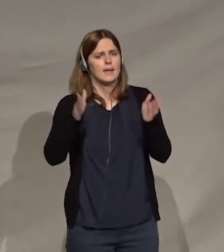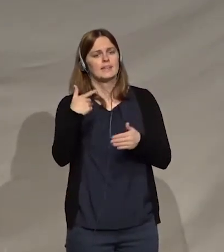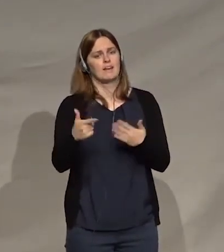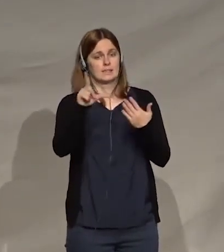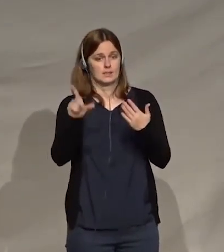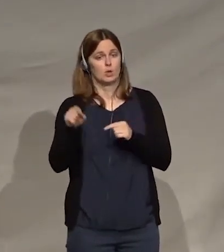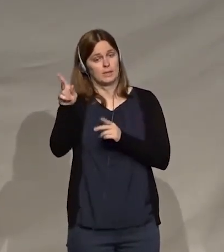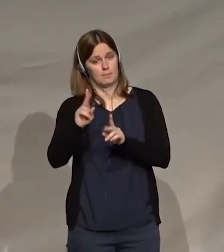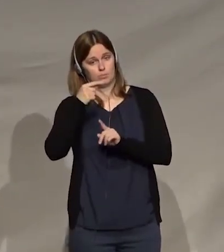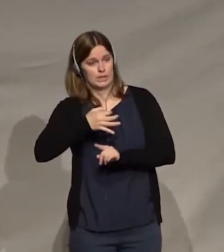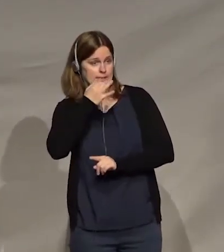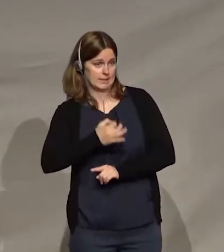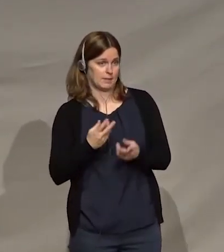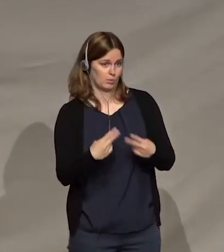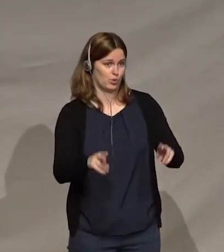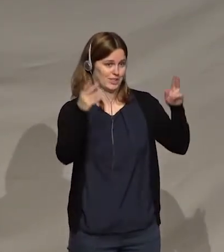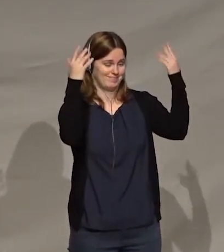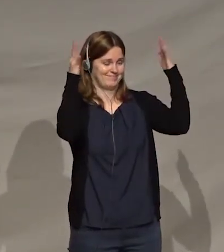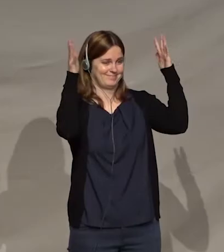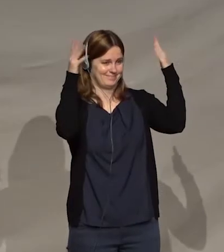(potlesk)